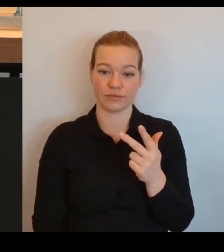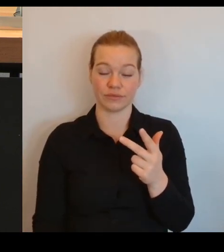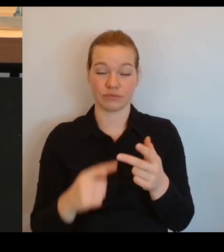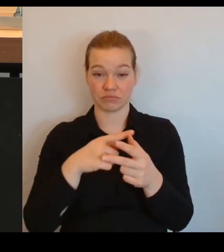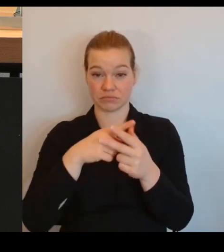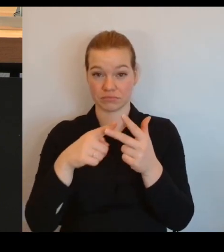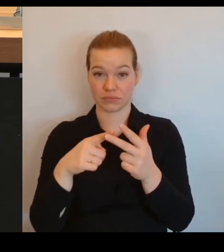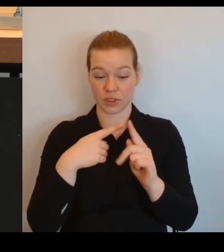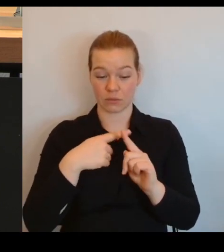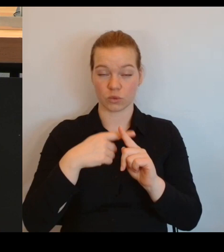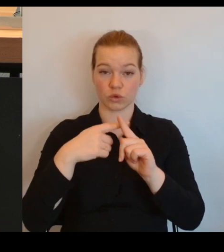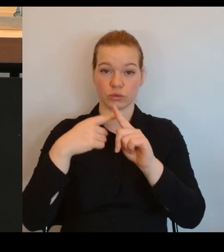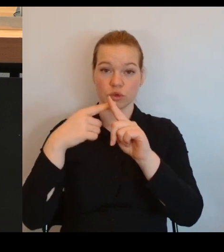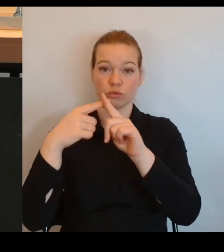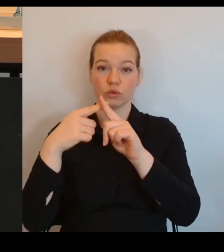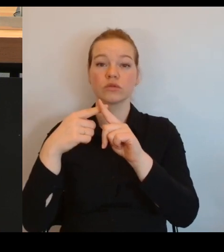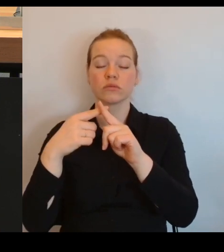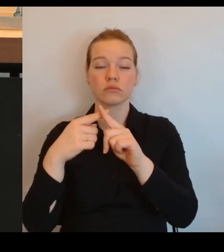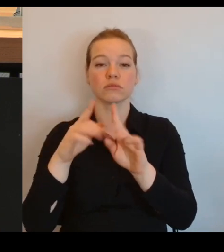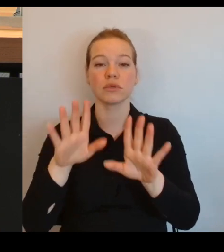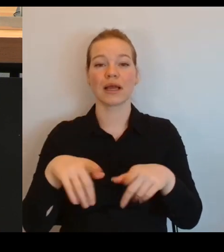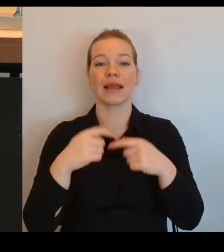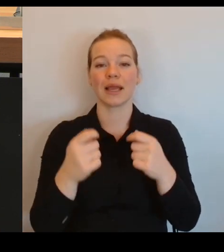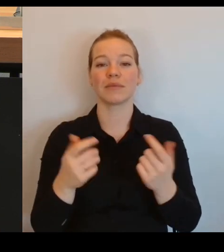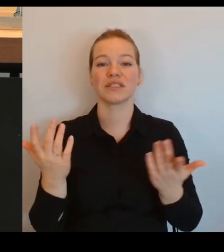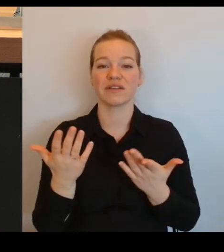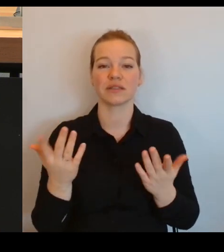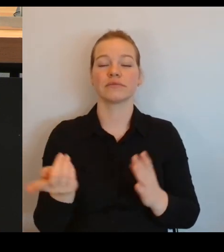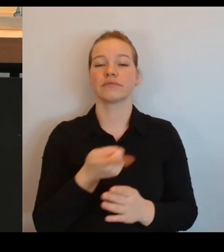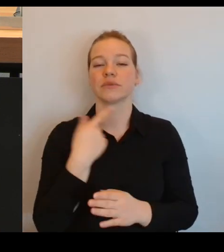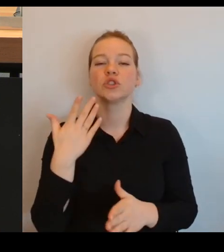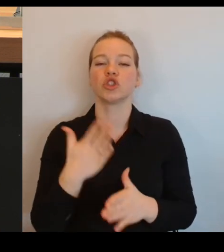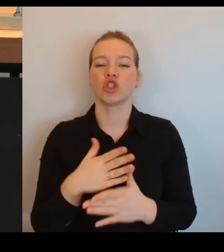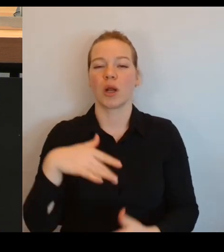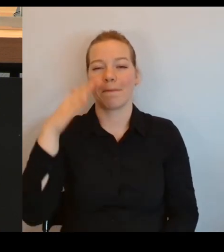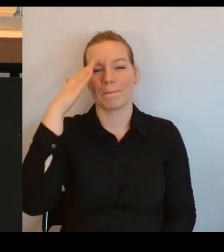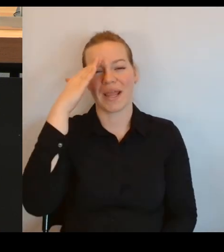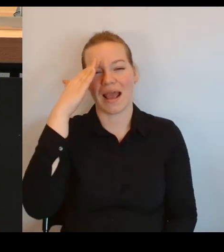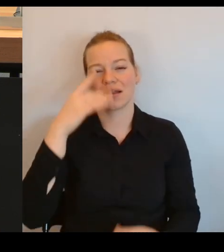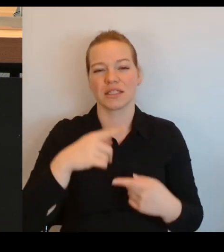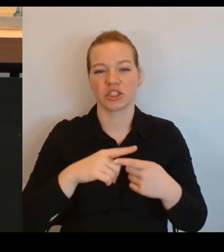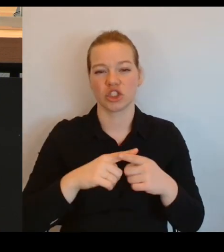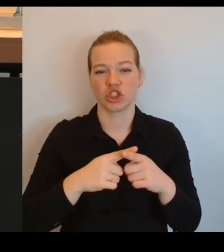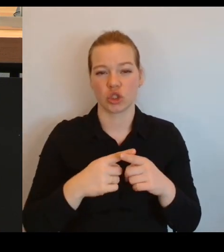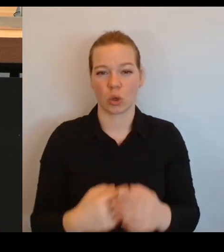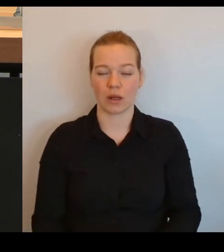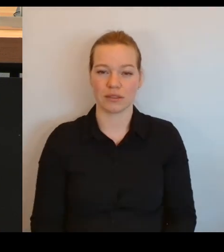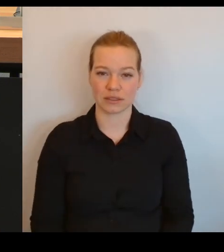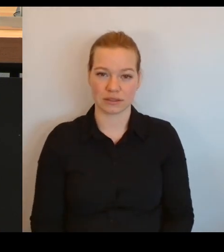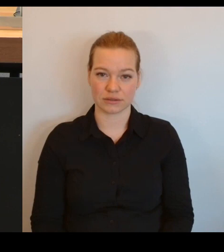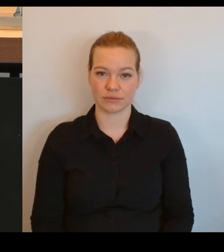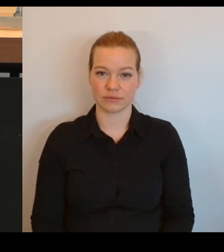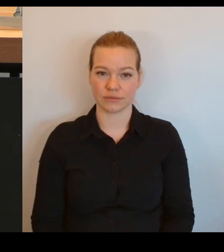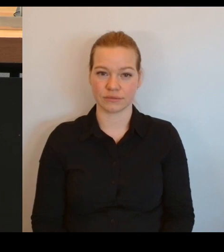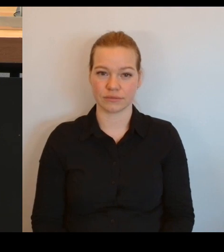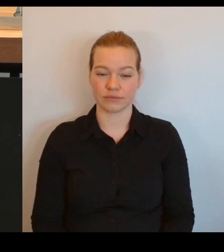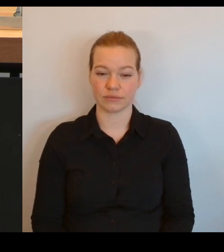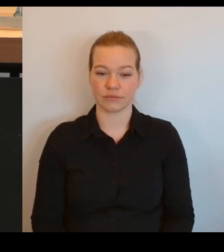Es gibt ja auch noch viele, die wir noch gar nicht so genau wissen. Bei sage und schreibe überschlägig 156 Milliarden €.